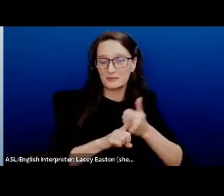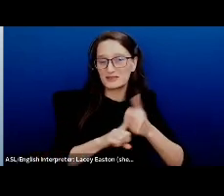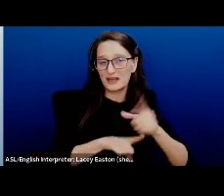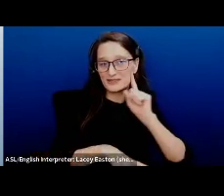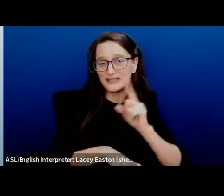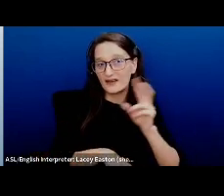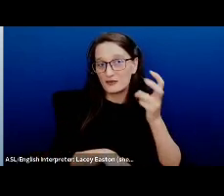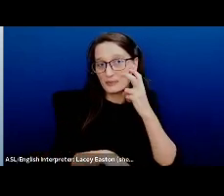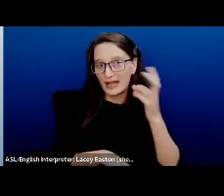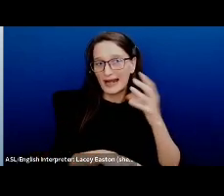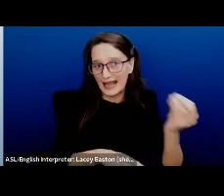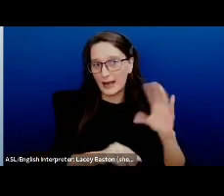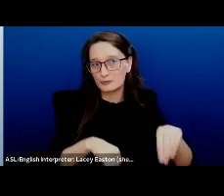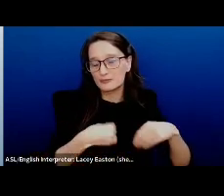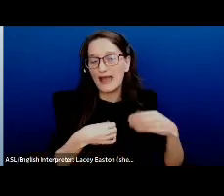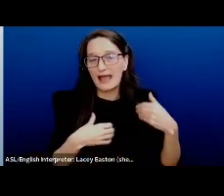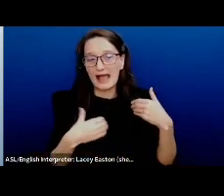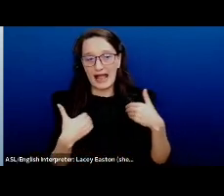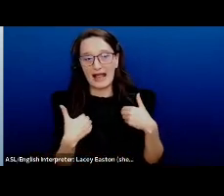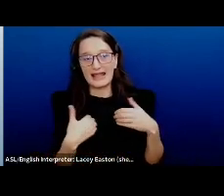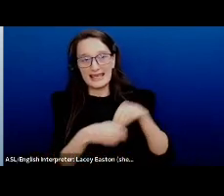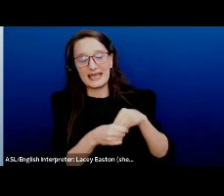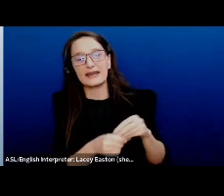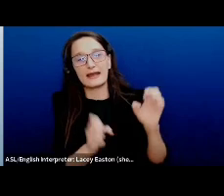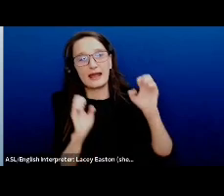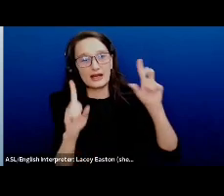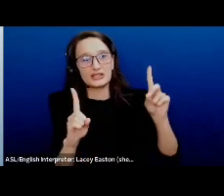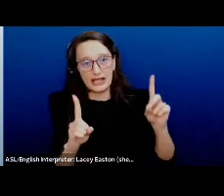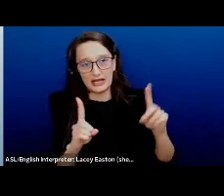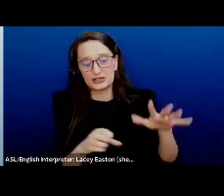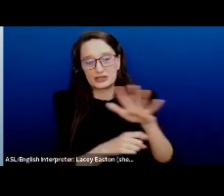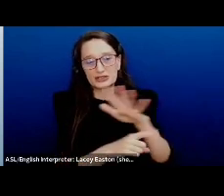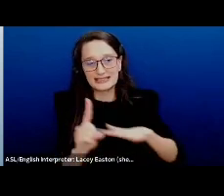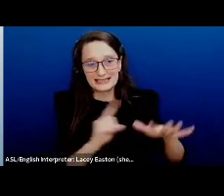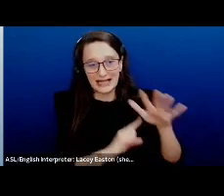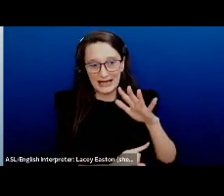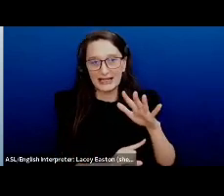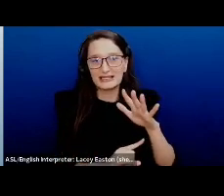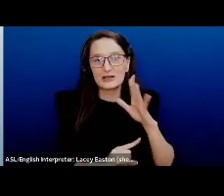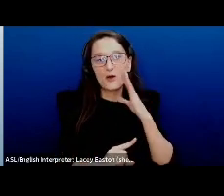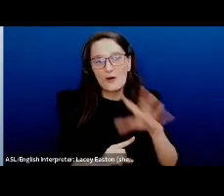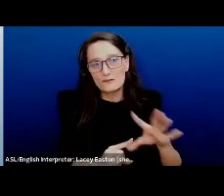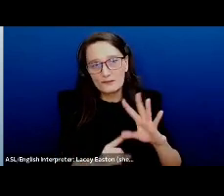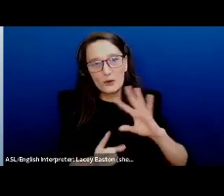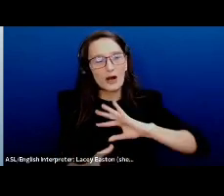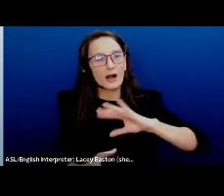. Diseñado para ser utilizado como parte de un programa integral de capacitación para interventores por agencias